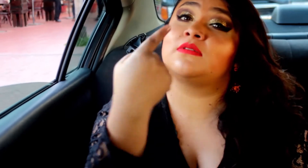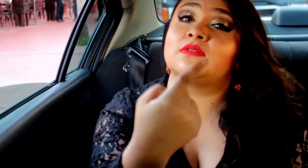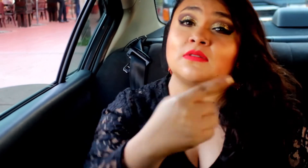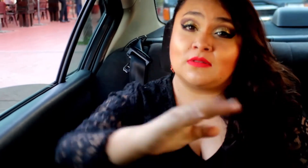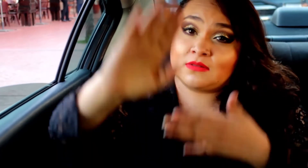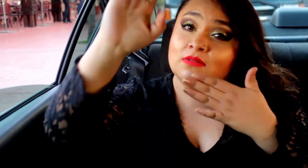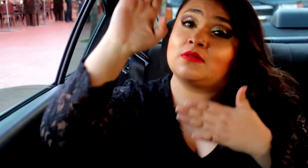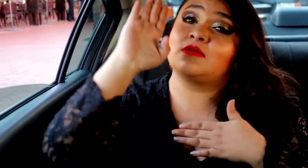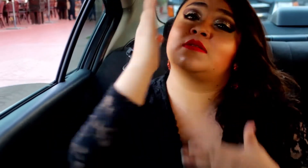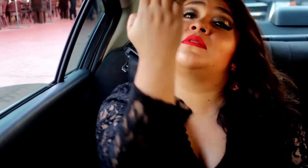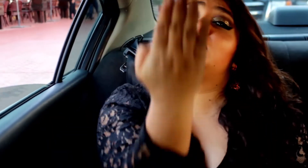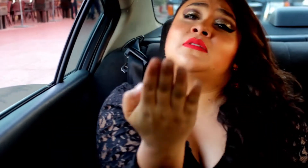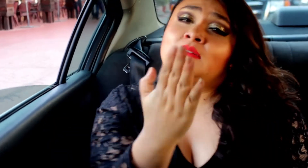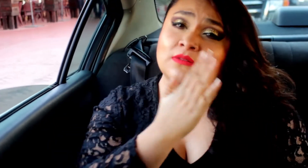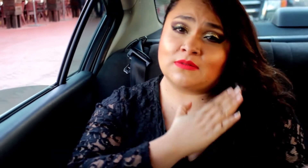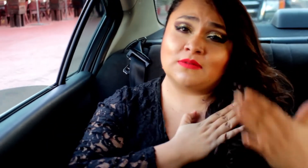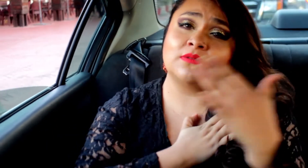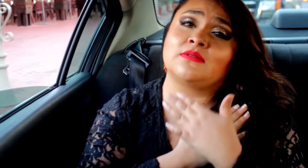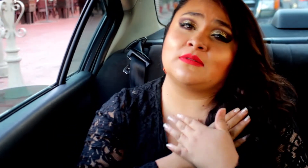yo te dije y te juré que eras mi vida